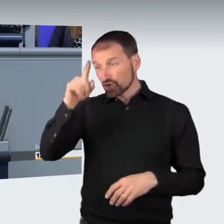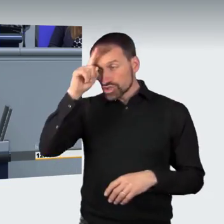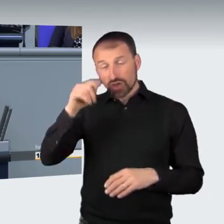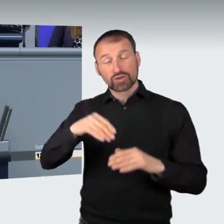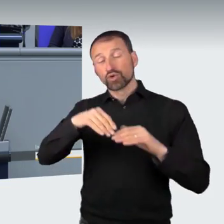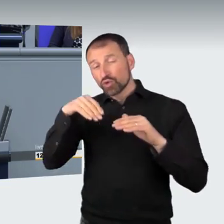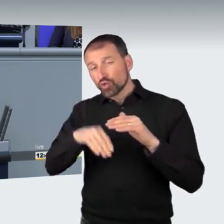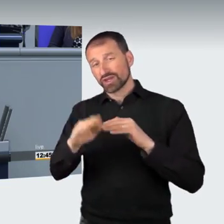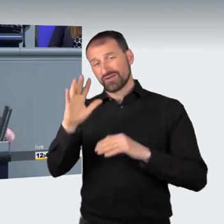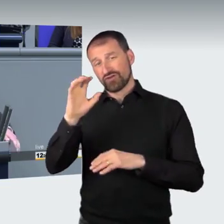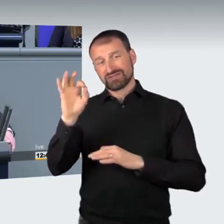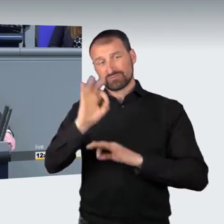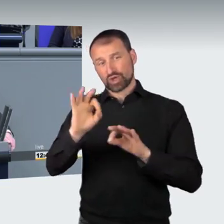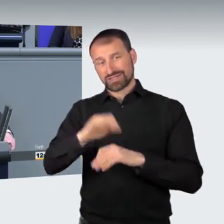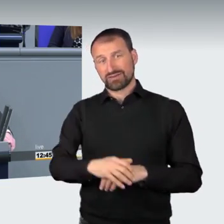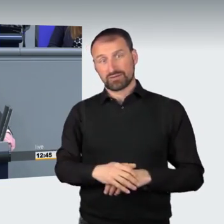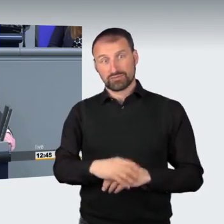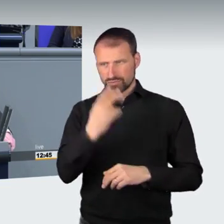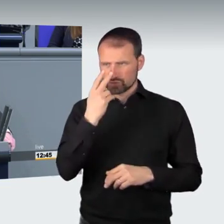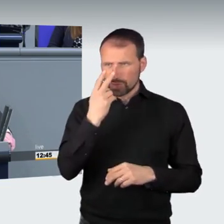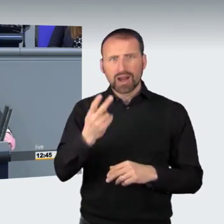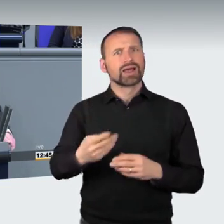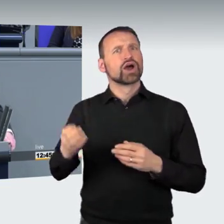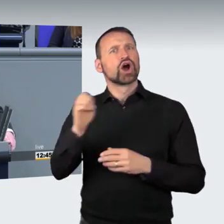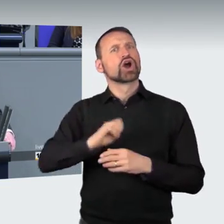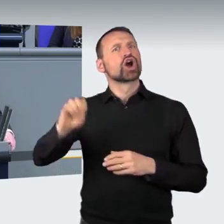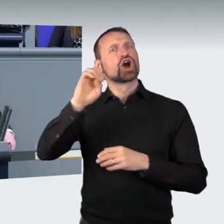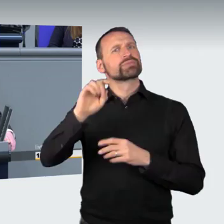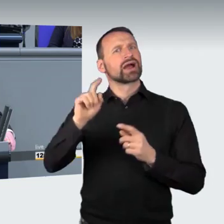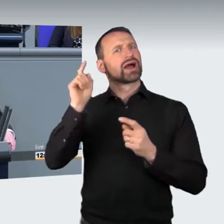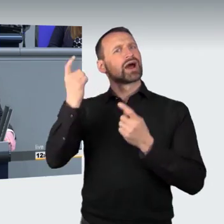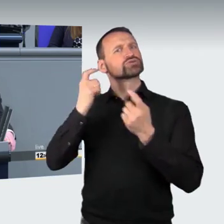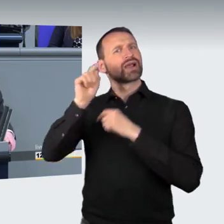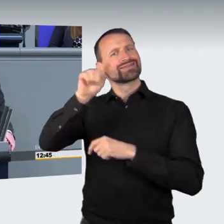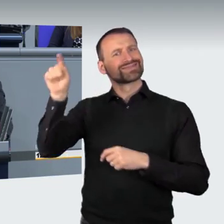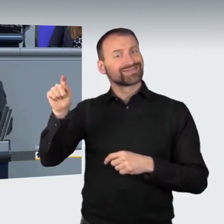Auch müssen wir es ermöglichen, dass Menschen mehr auf Eigentum setzen.